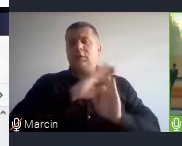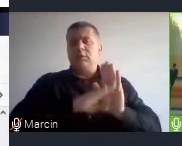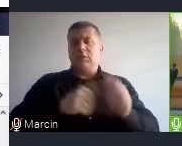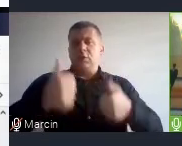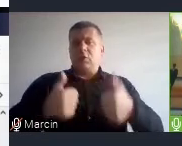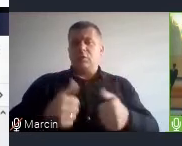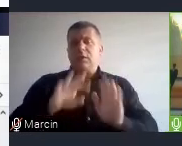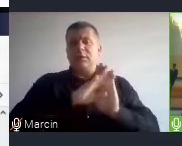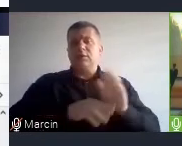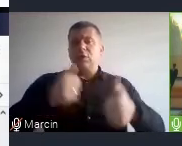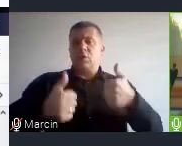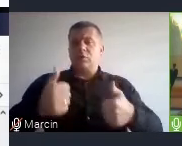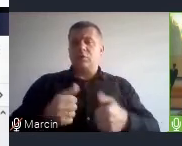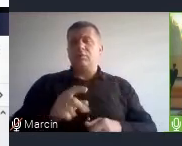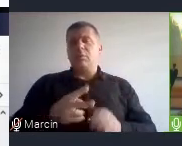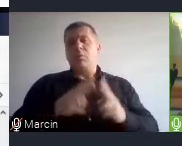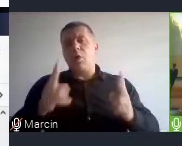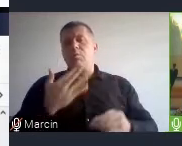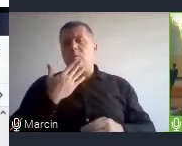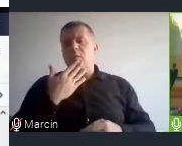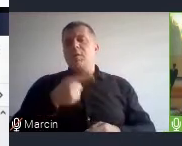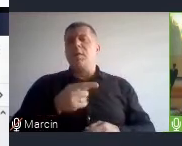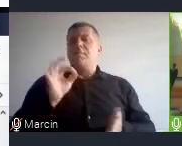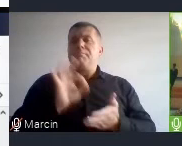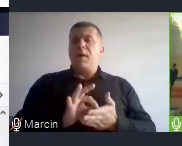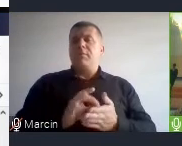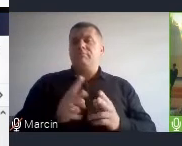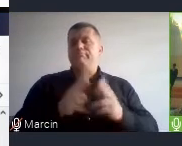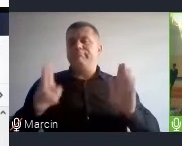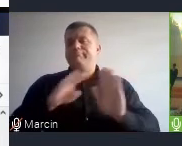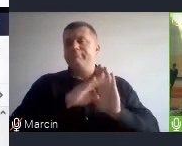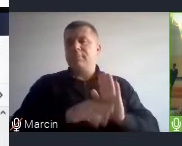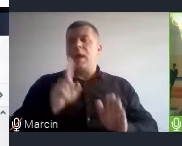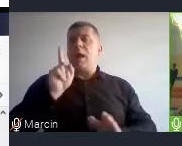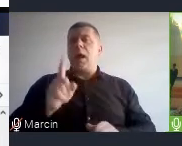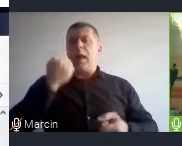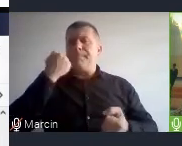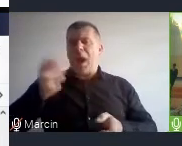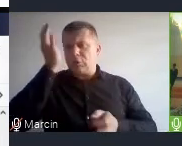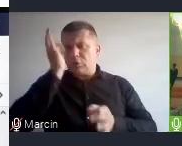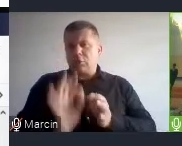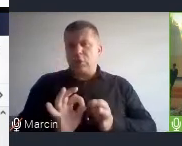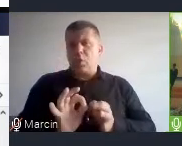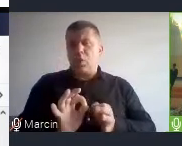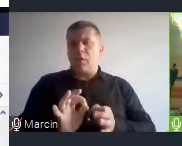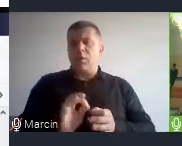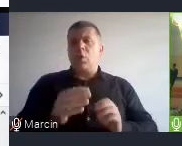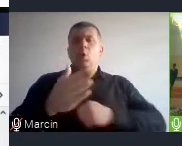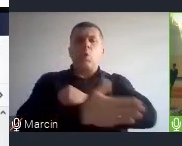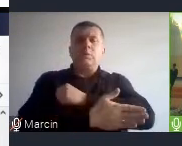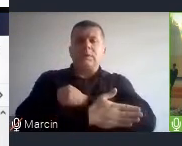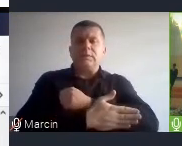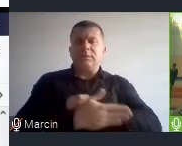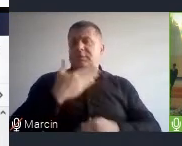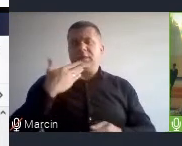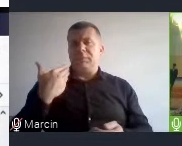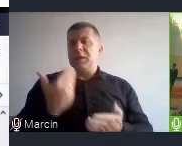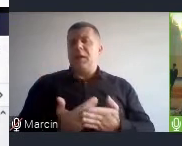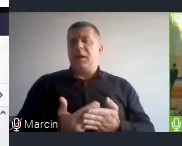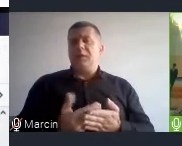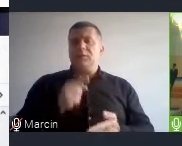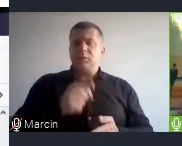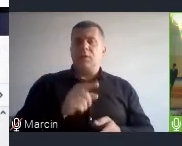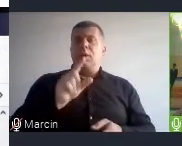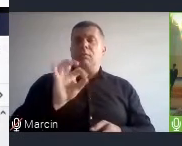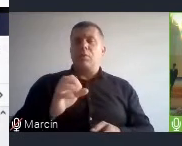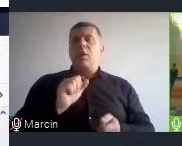Zasada konkurencyjności określa pewne ramy, ale nie daje bardzo szczegółowych uzasadnień dlaczego ten a nie inny próg korekty.